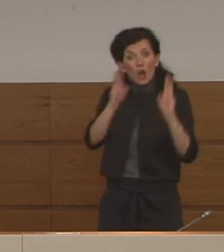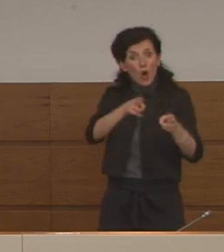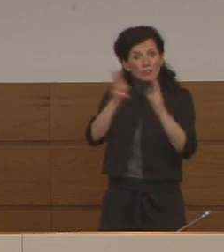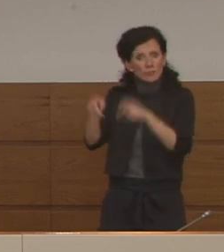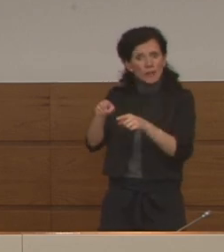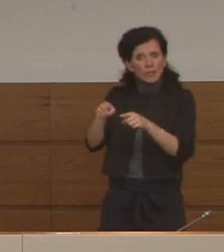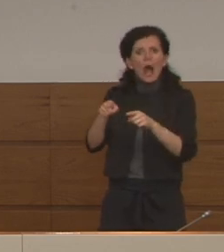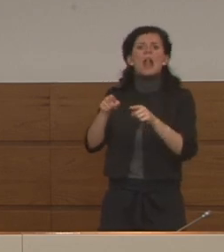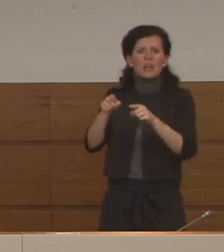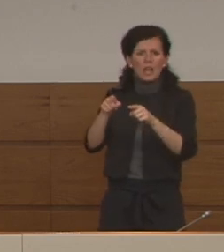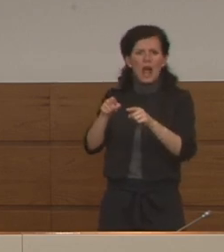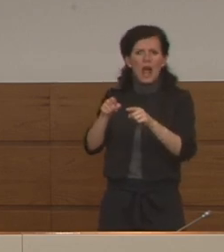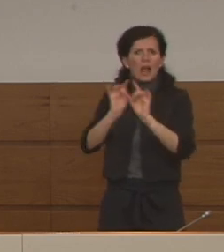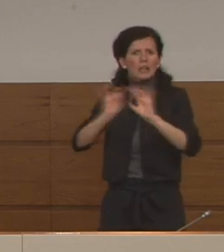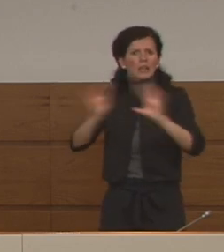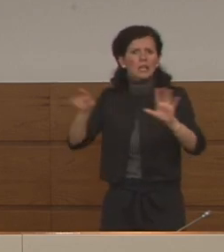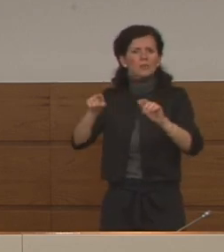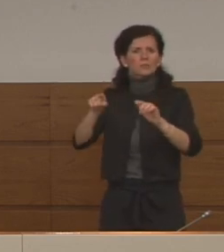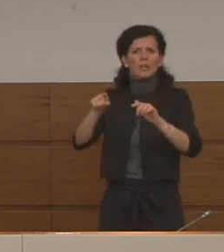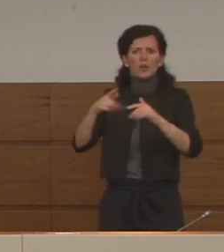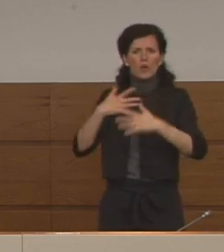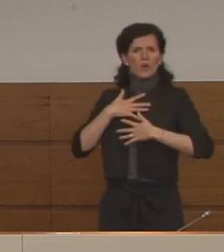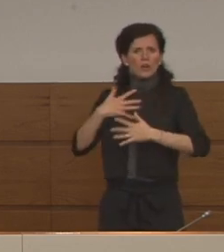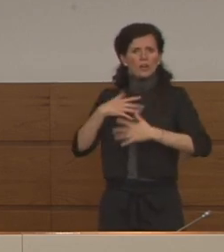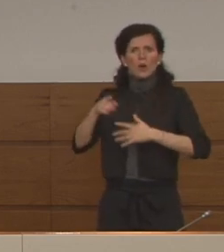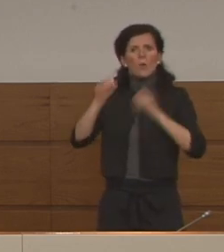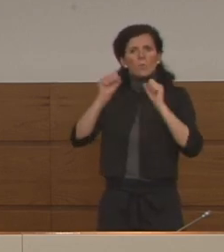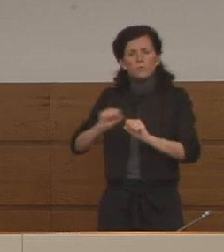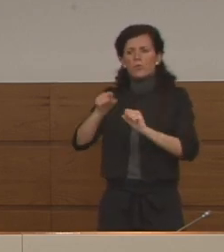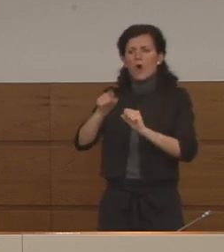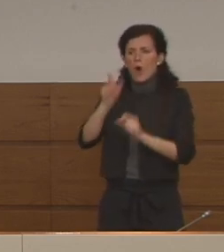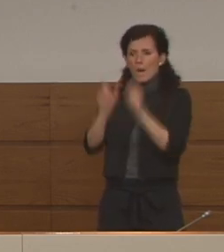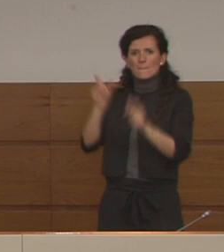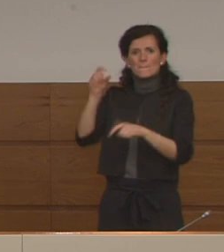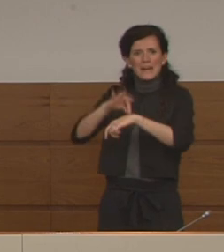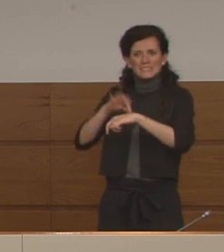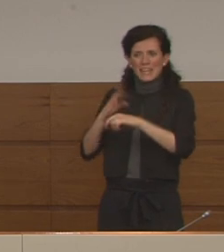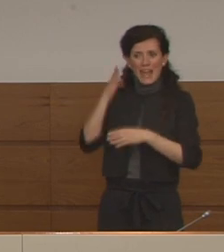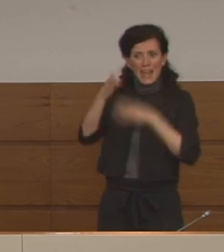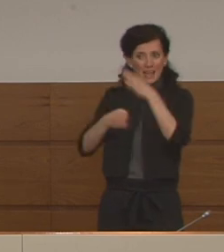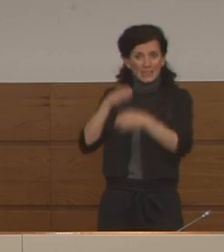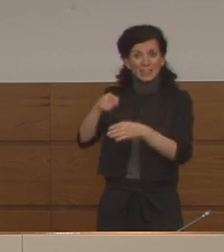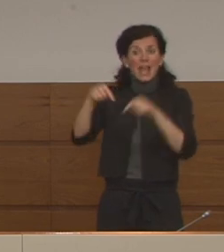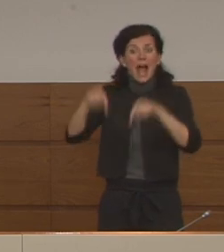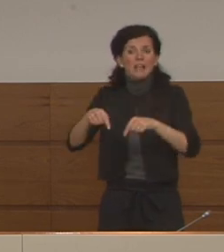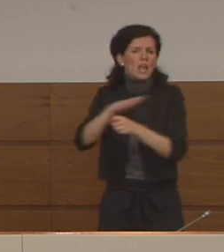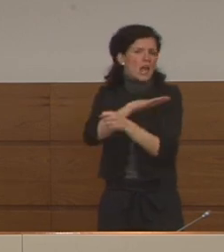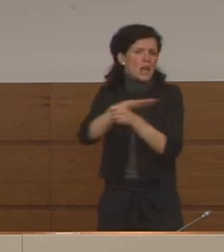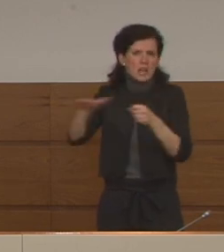direi ancora intasati e non possono avere il normale flusso dei pazienti,